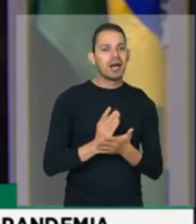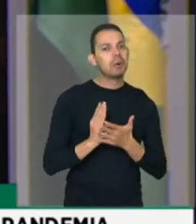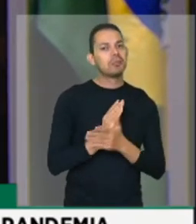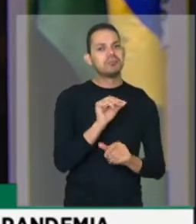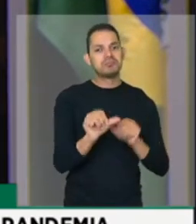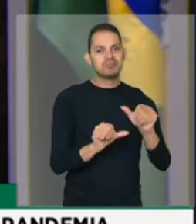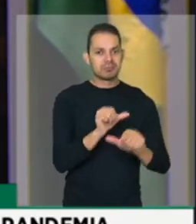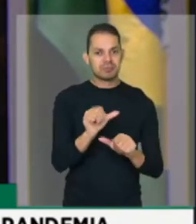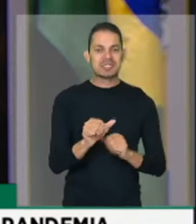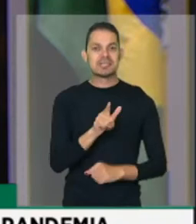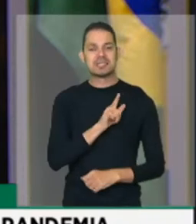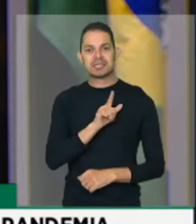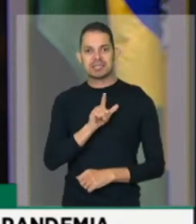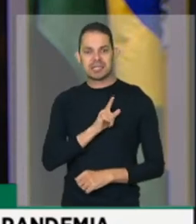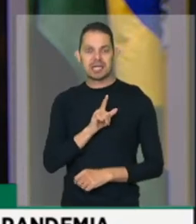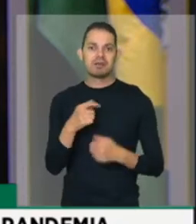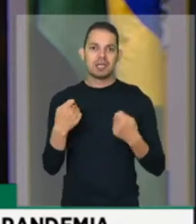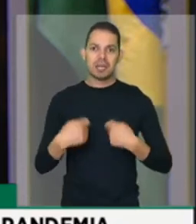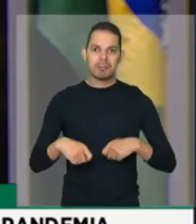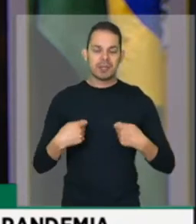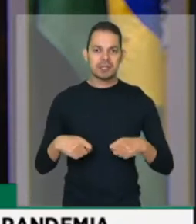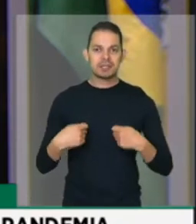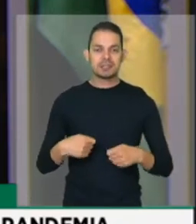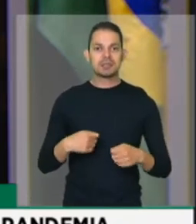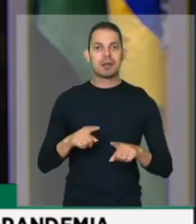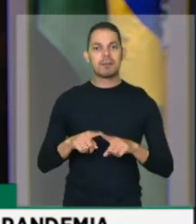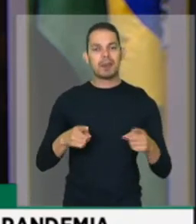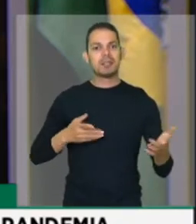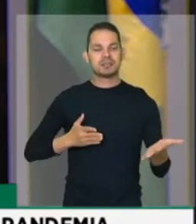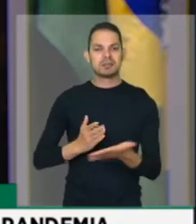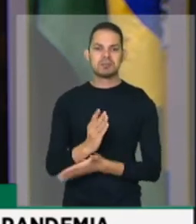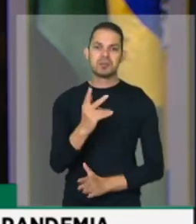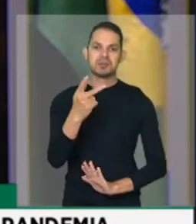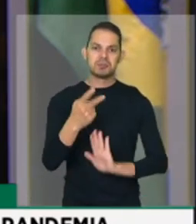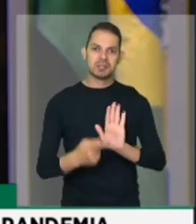ALGUMAS PEQUENAS ALTERAÇÕES NECESSÁRIAS PARA A APROVAÇÃO DO PROJETO, MAS QUE ATENDE AO SETOR DE EVENTOS